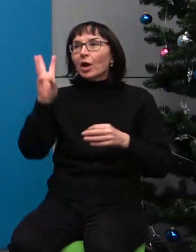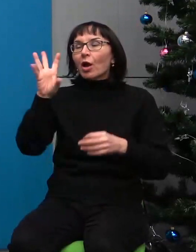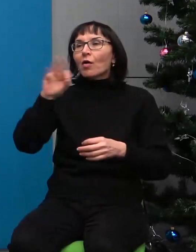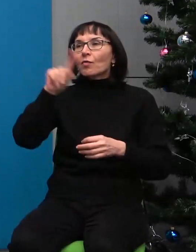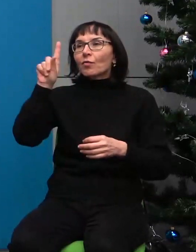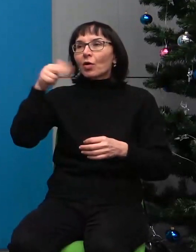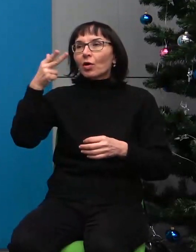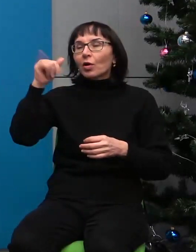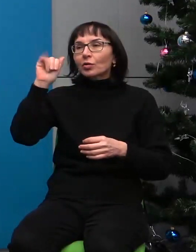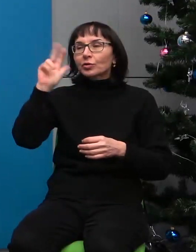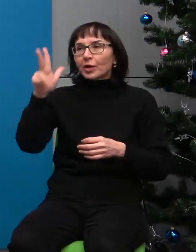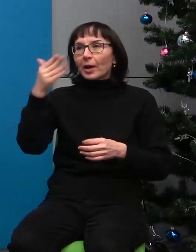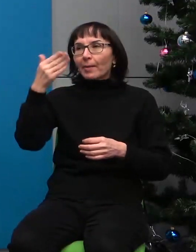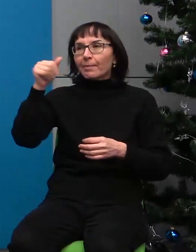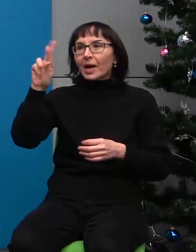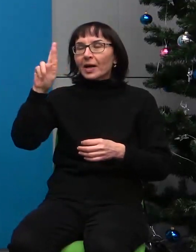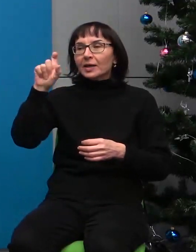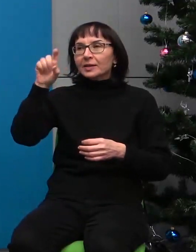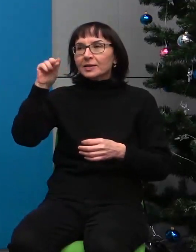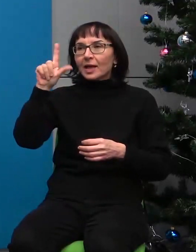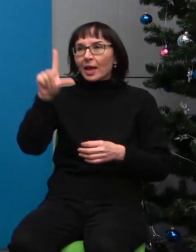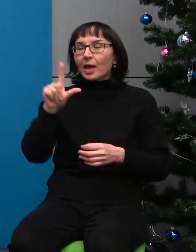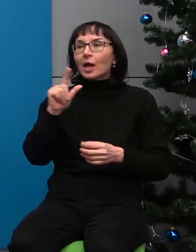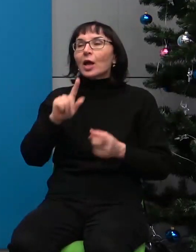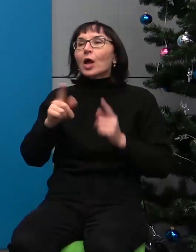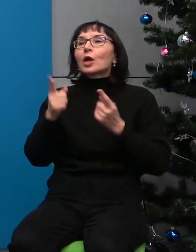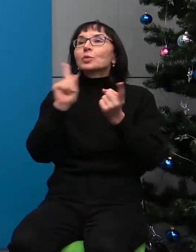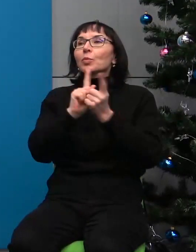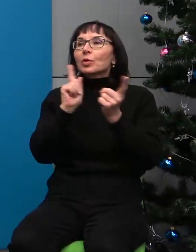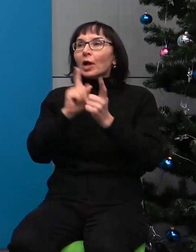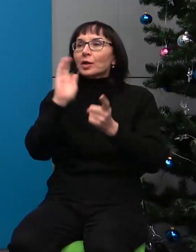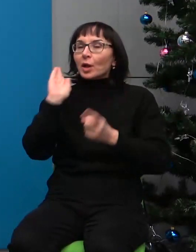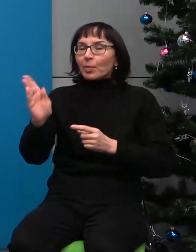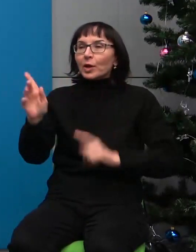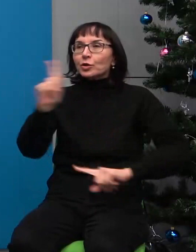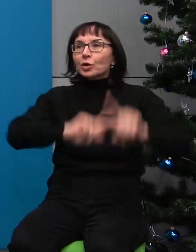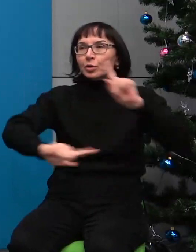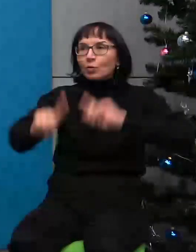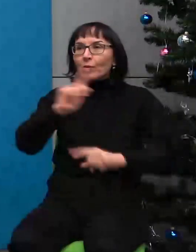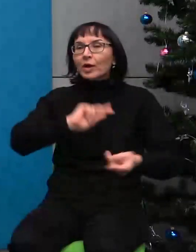Spotkanie będzie tłumaczone na polski język migowy przez panią Ewa Spychałę.